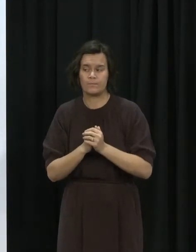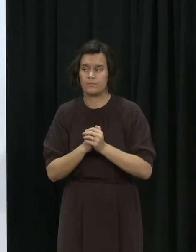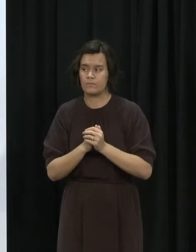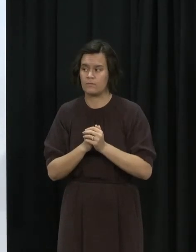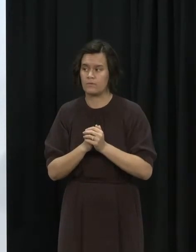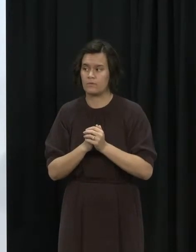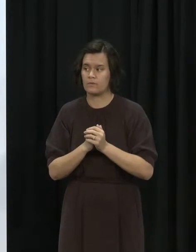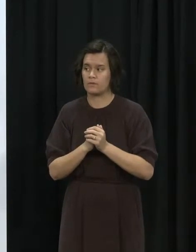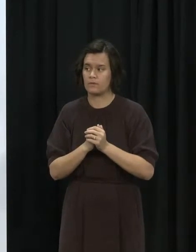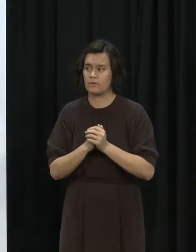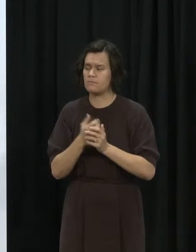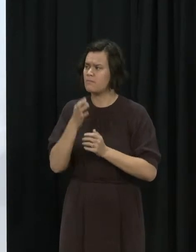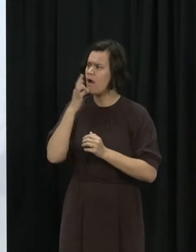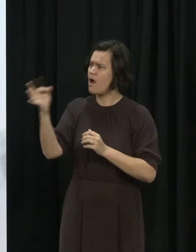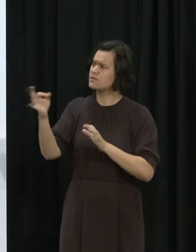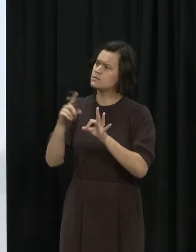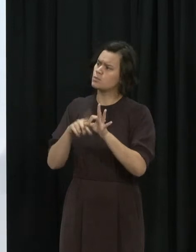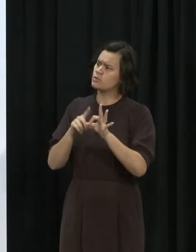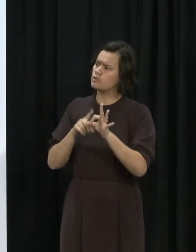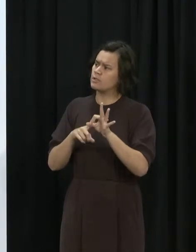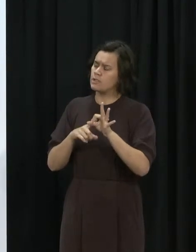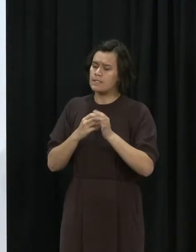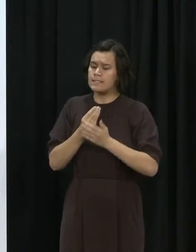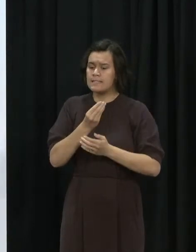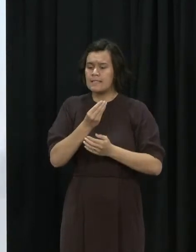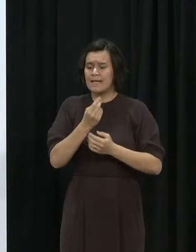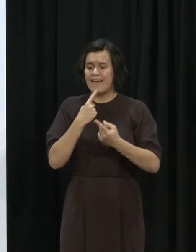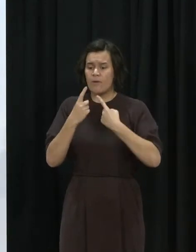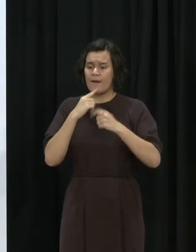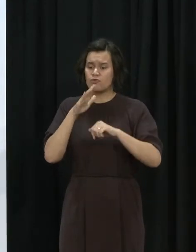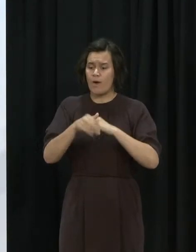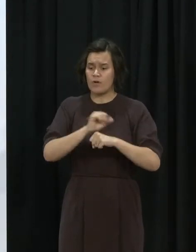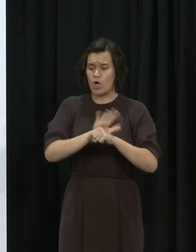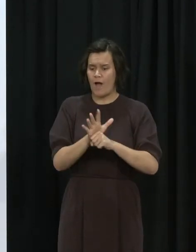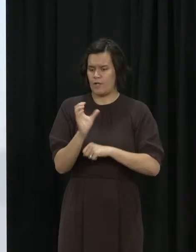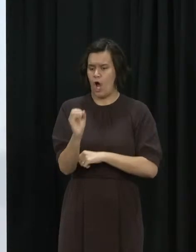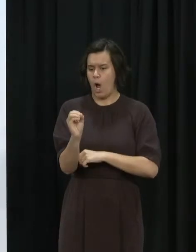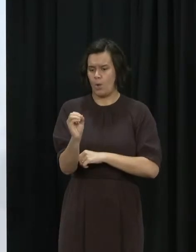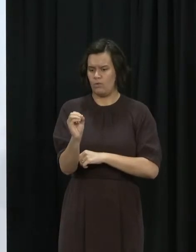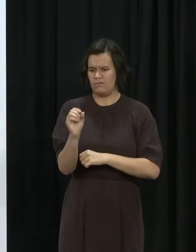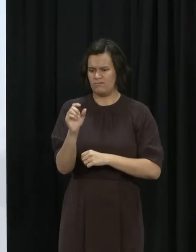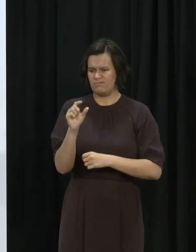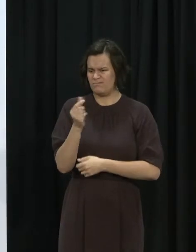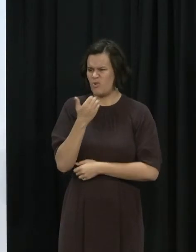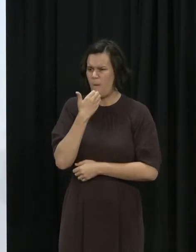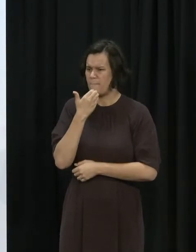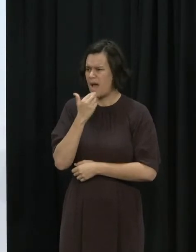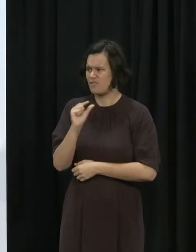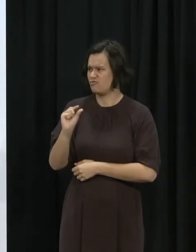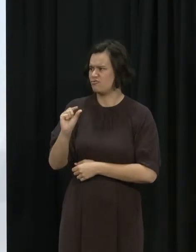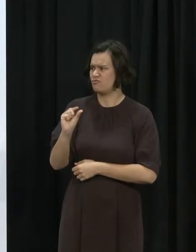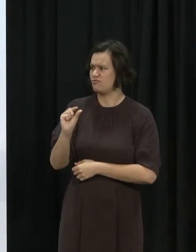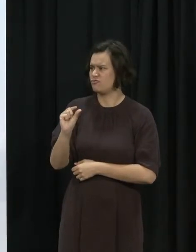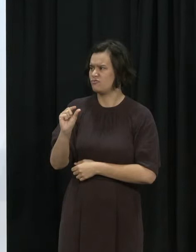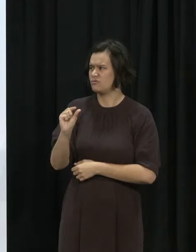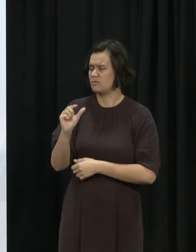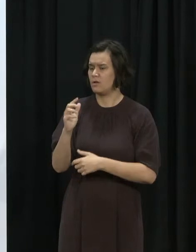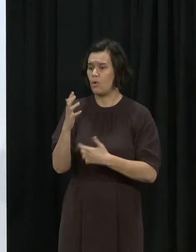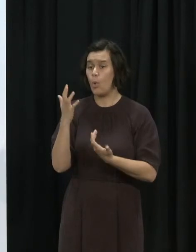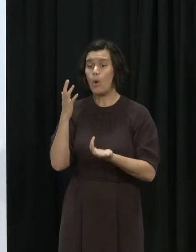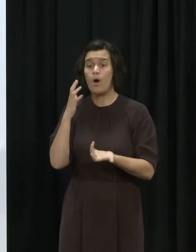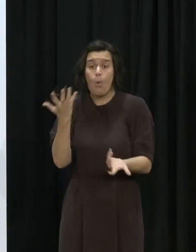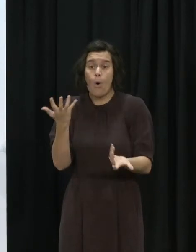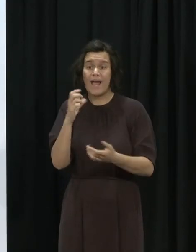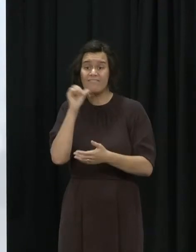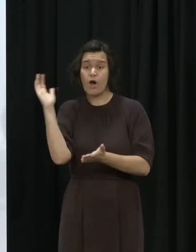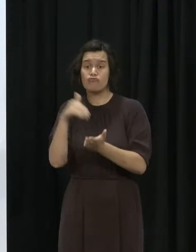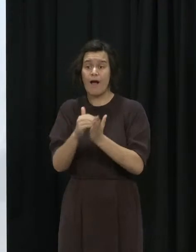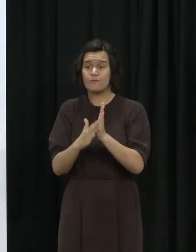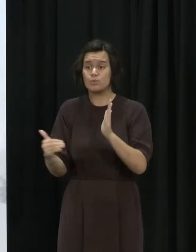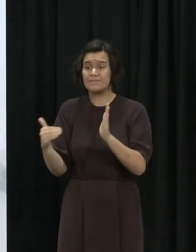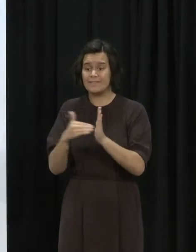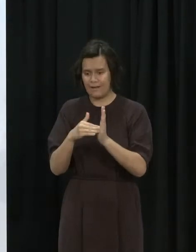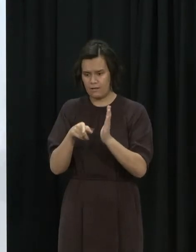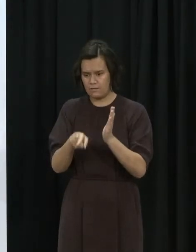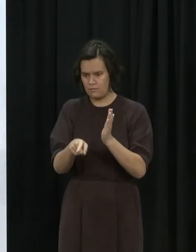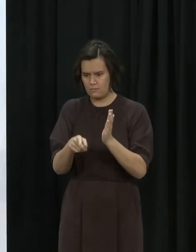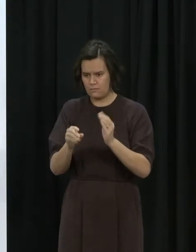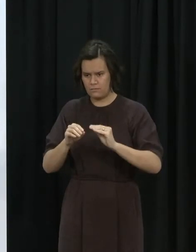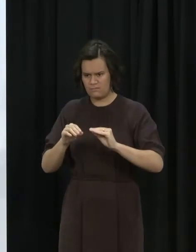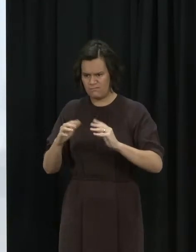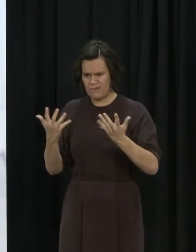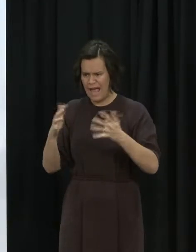tetahi putea, tohatoha ohorere